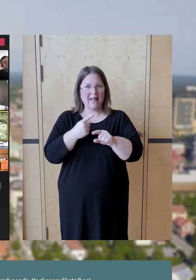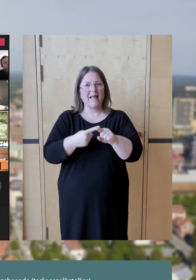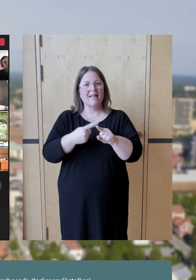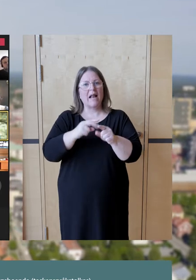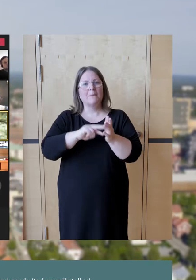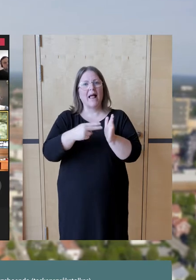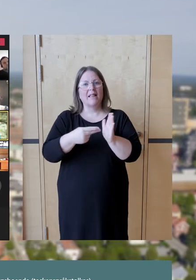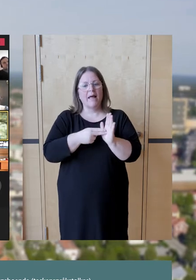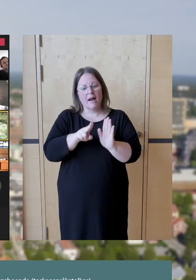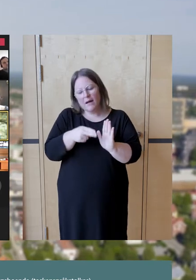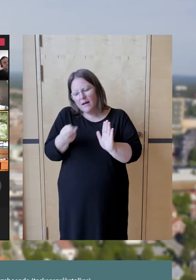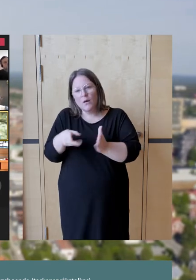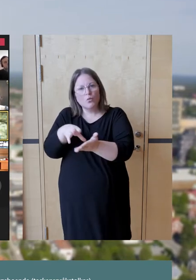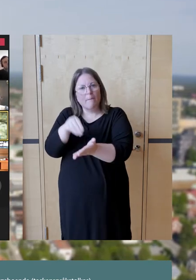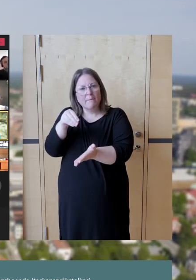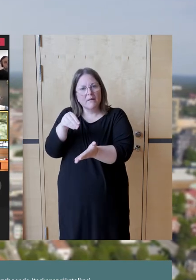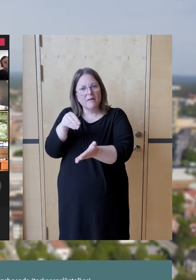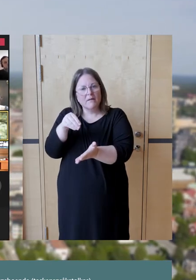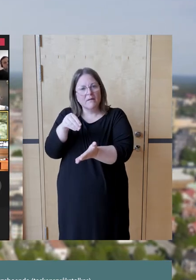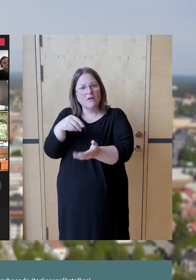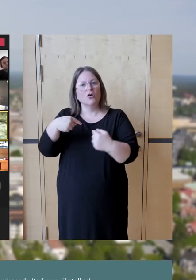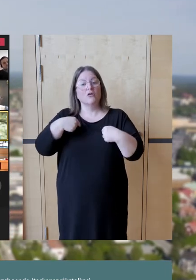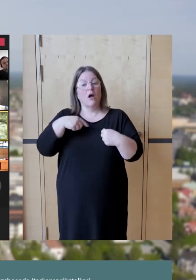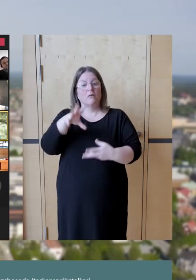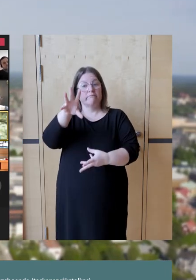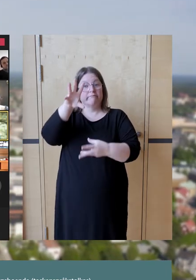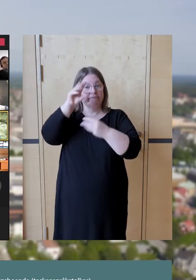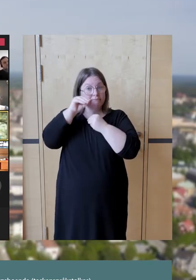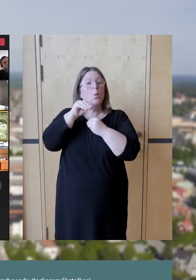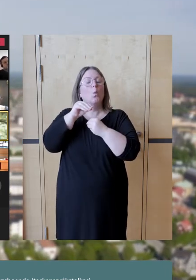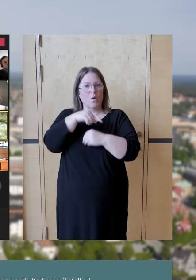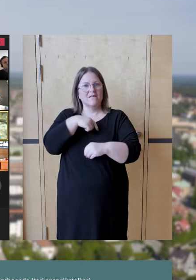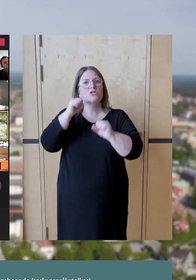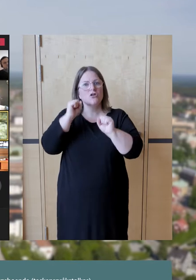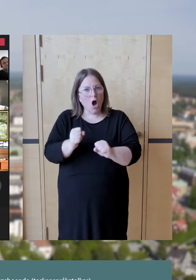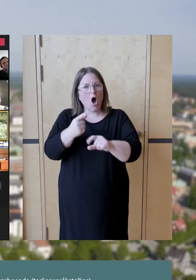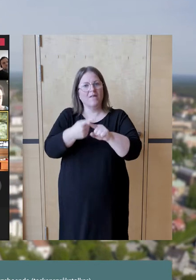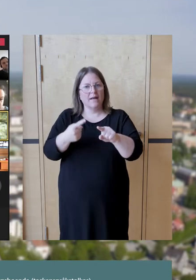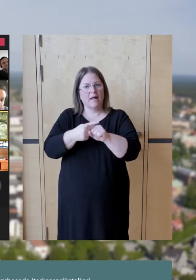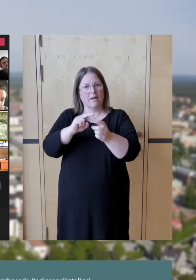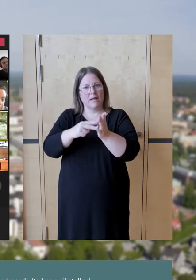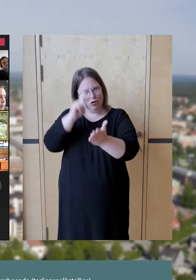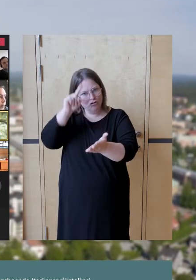Och jag läser de beslut satsen att vi ska detaljplanera för ett vård och omsorgsboende Annat